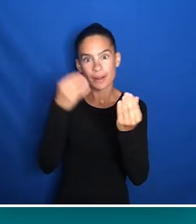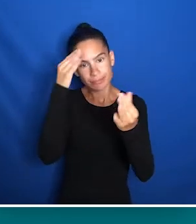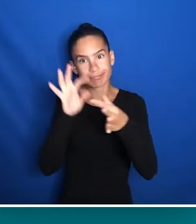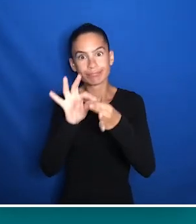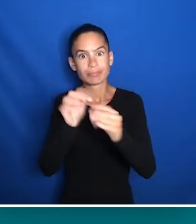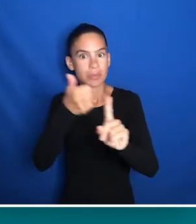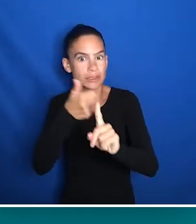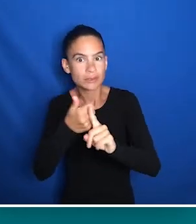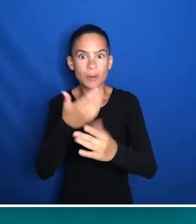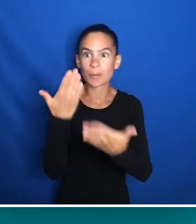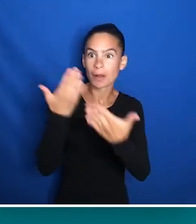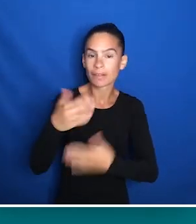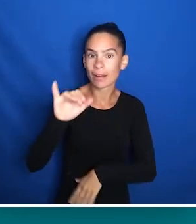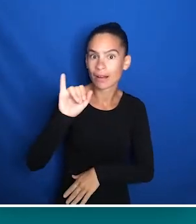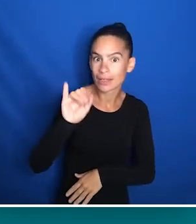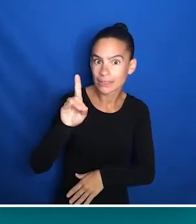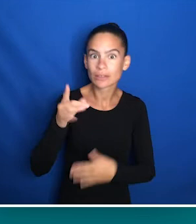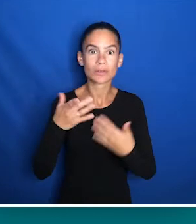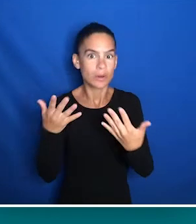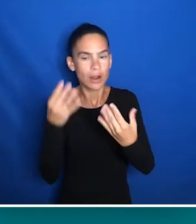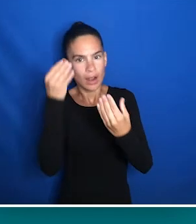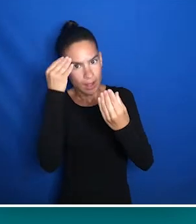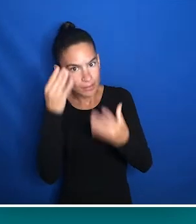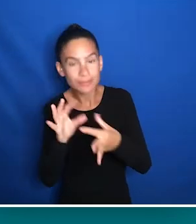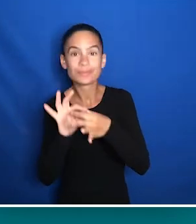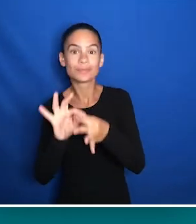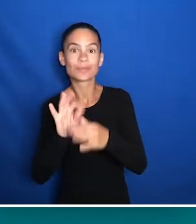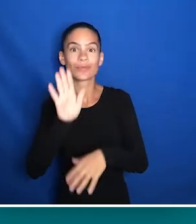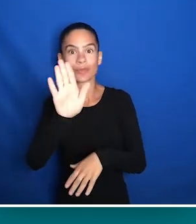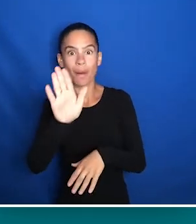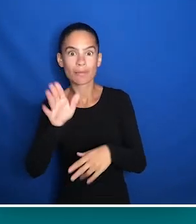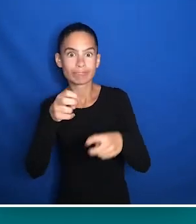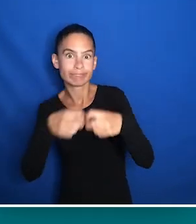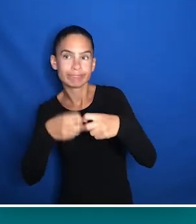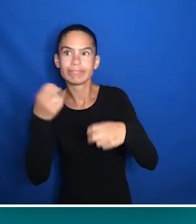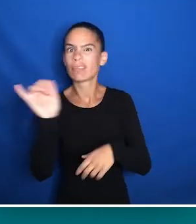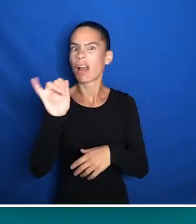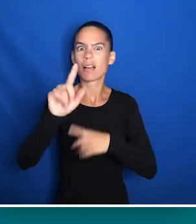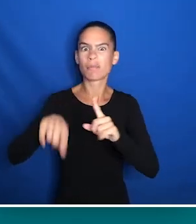como información sobre ti mismo, como pruebas de identificación o información sobre tu problema,